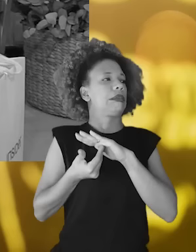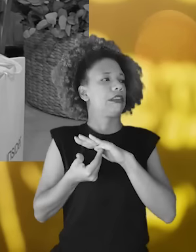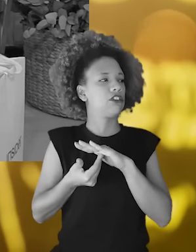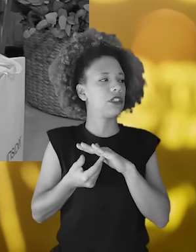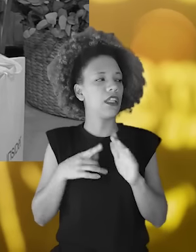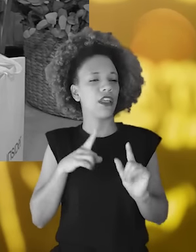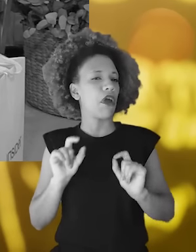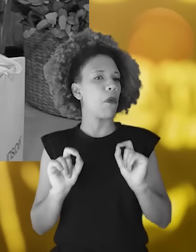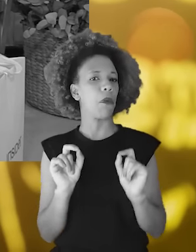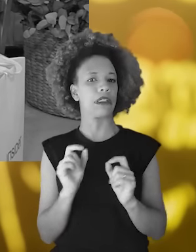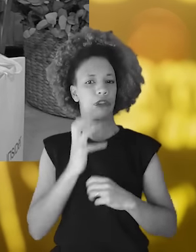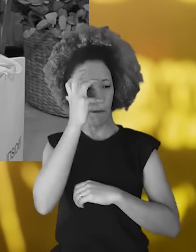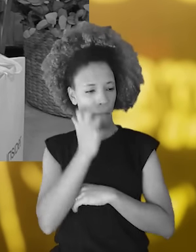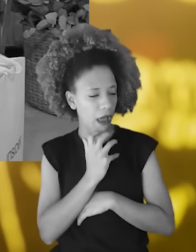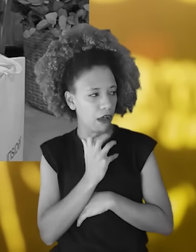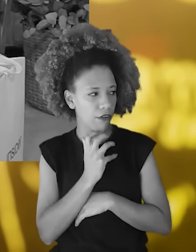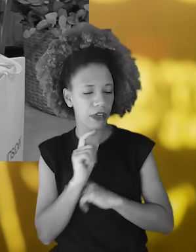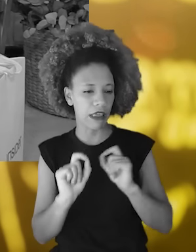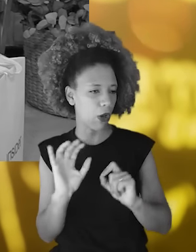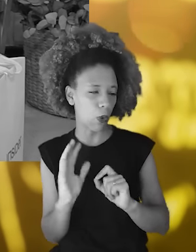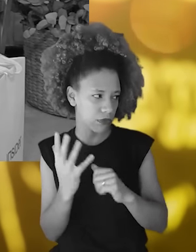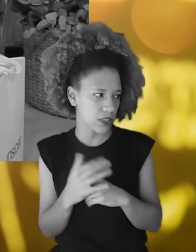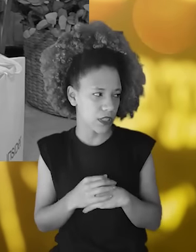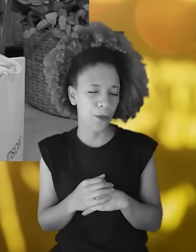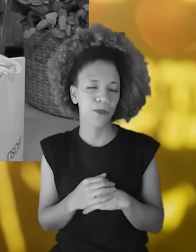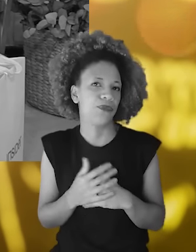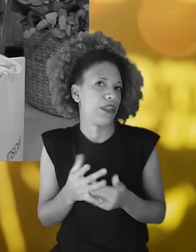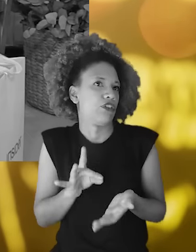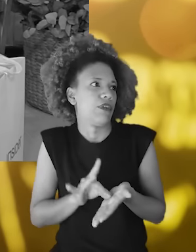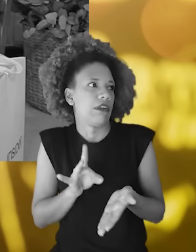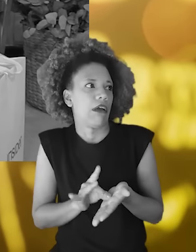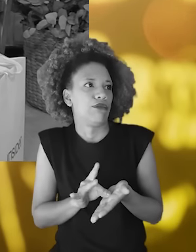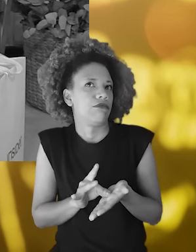Teve alguma que ele ficou muito puto alguma coisa que aconteceu que de verdade que ah